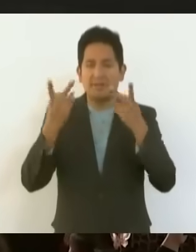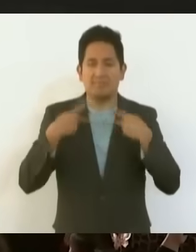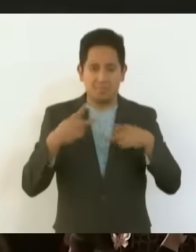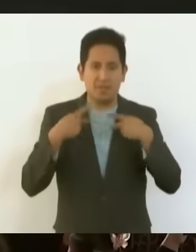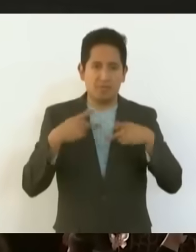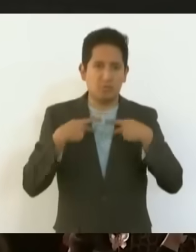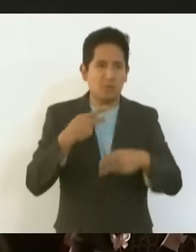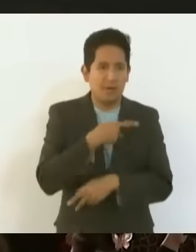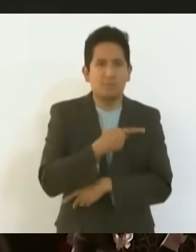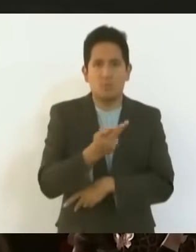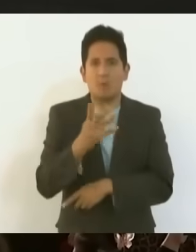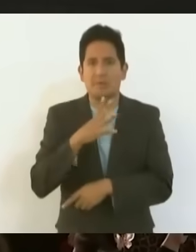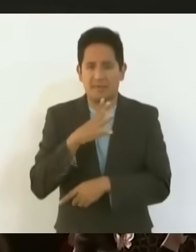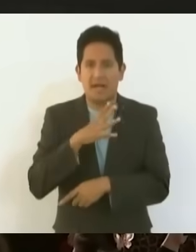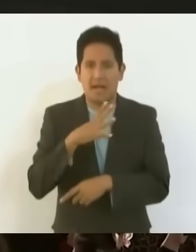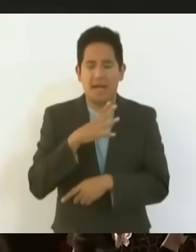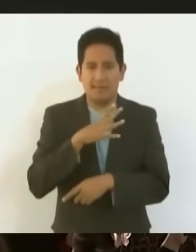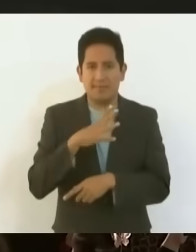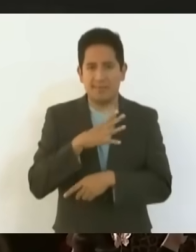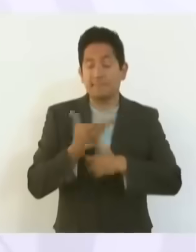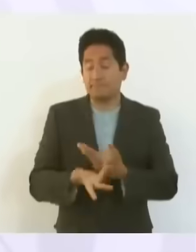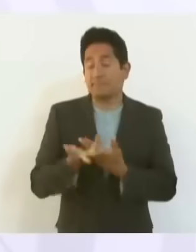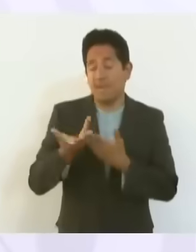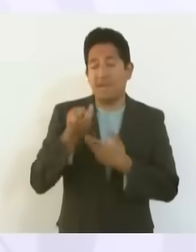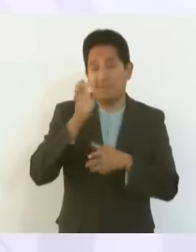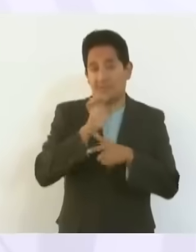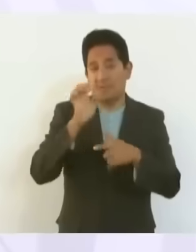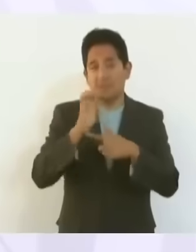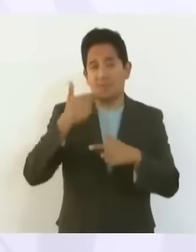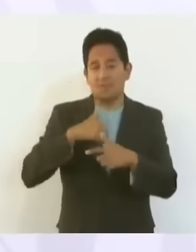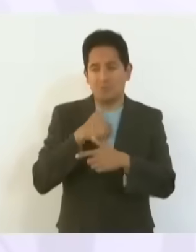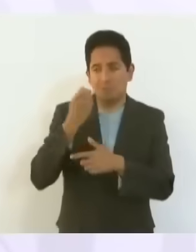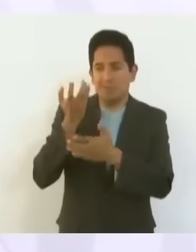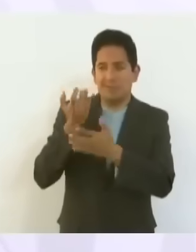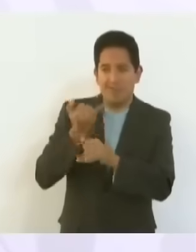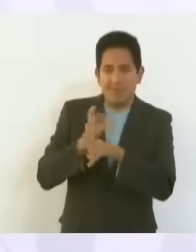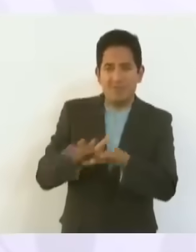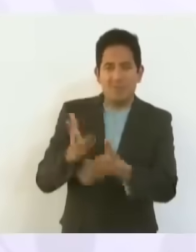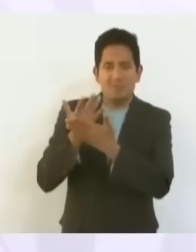desigualdades y de construir paz. Así que un aplauso al gobierno de la presidenta Claudia